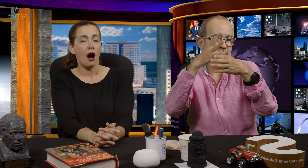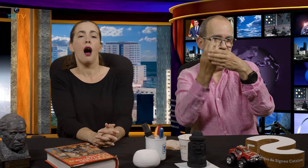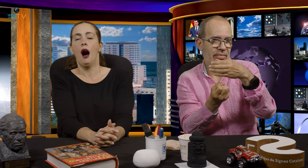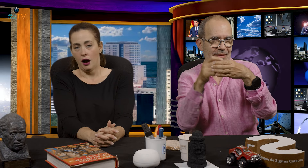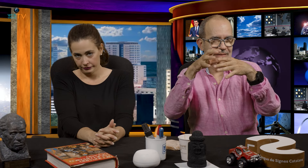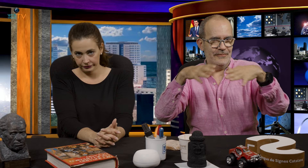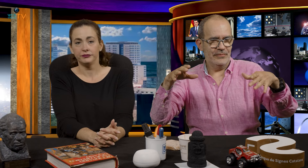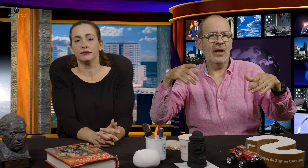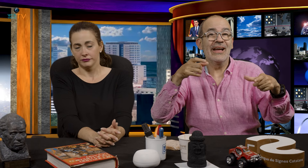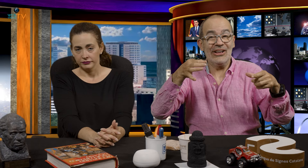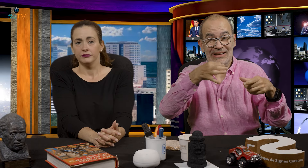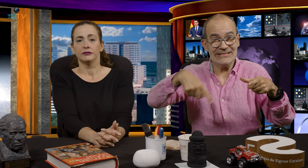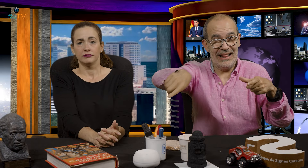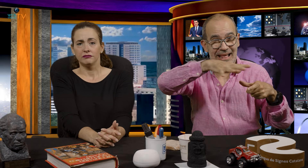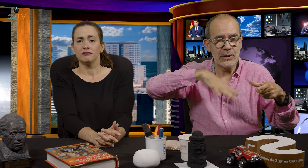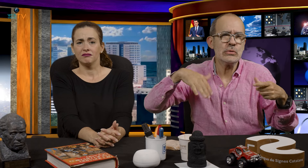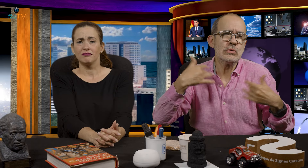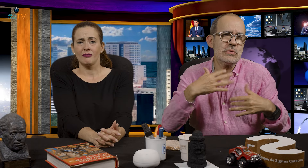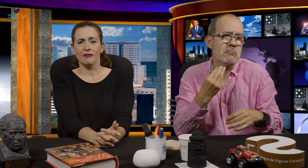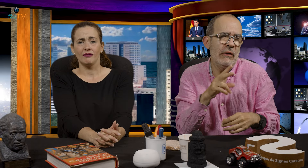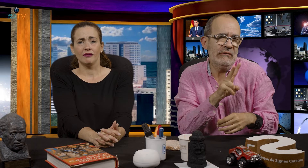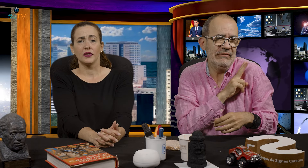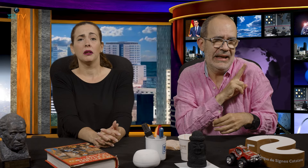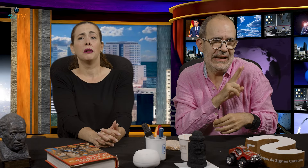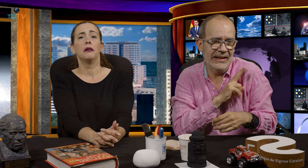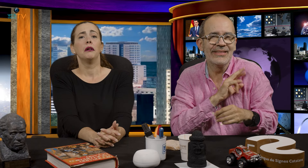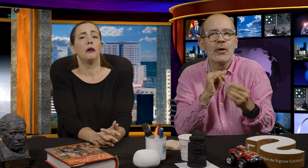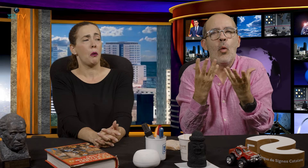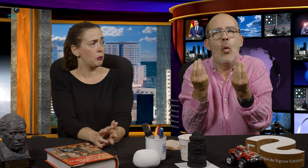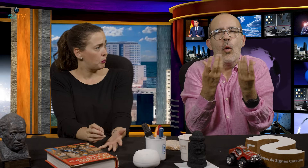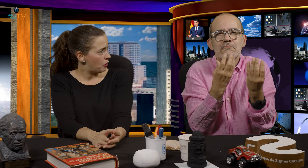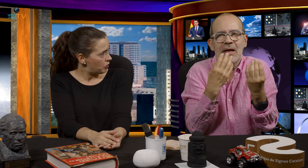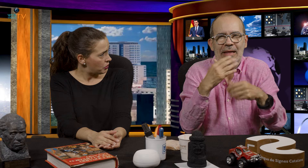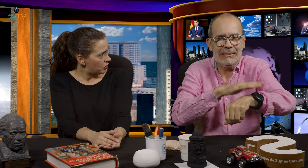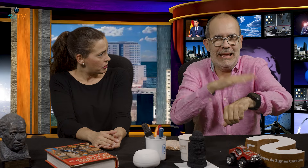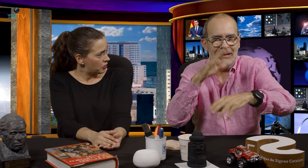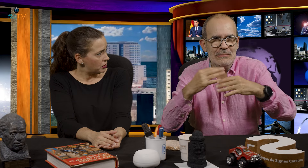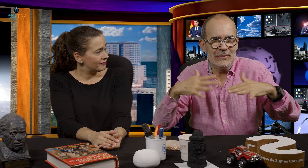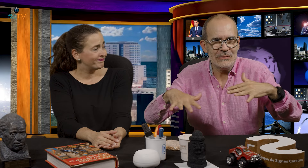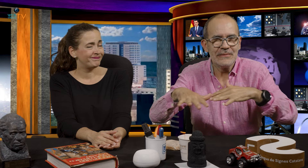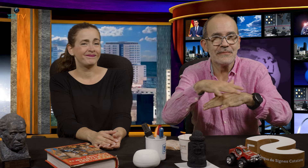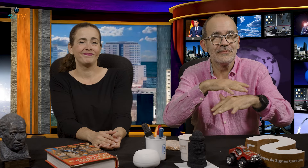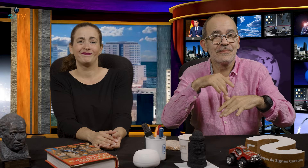Y la isla es un paraje con mucha vegetación y abundante humedad que se te pega en el cuerpo.